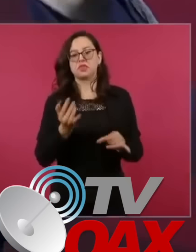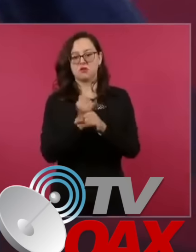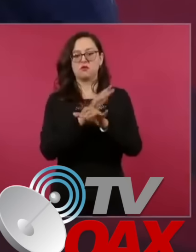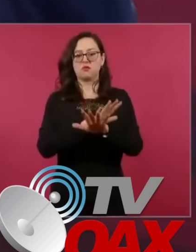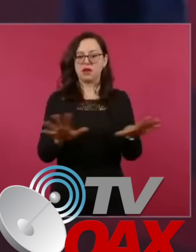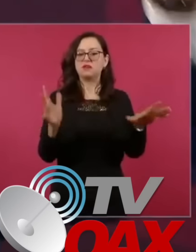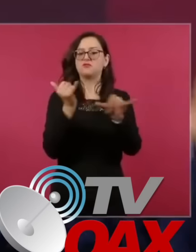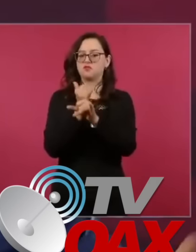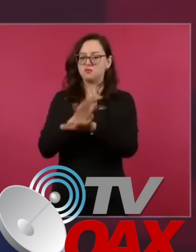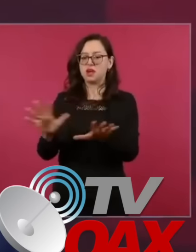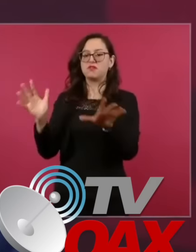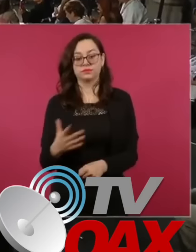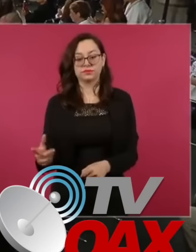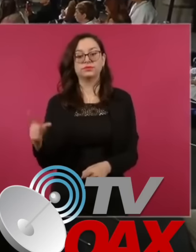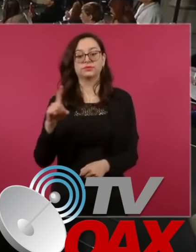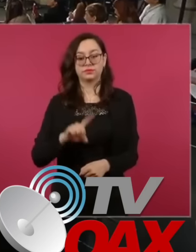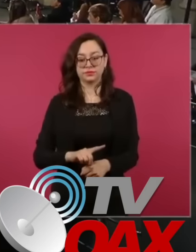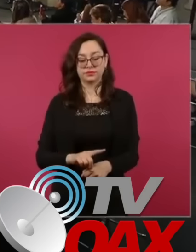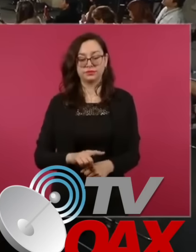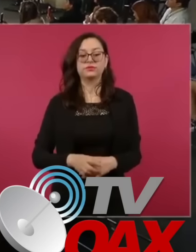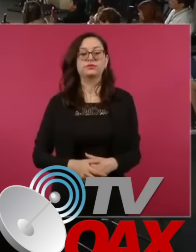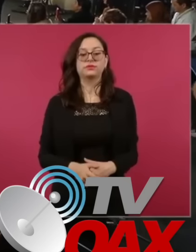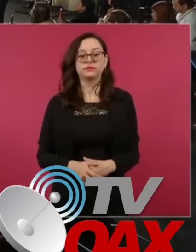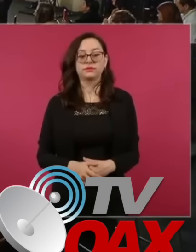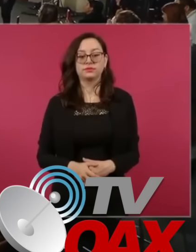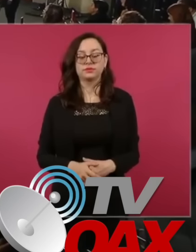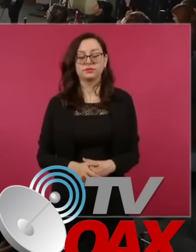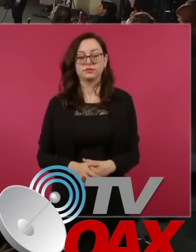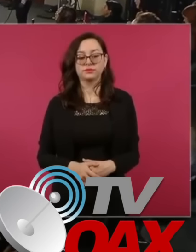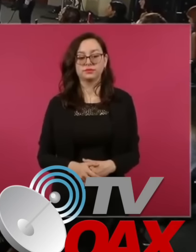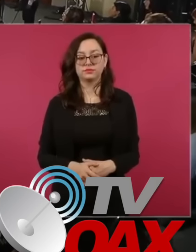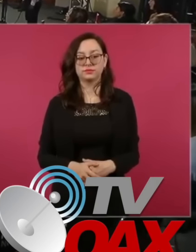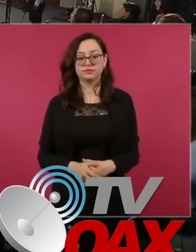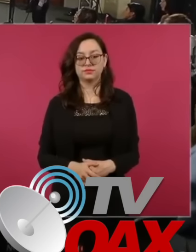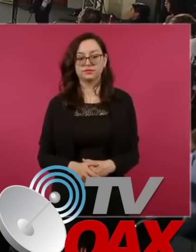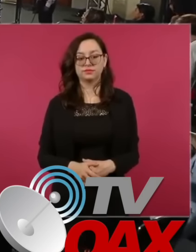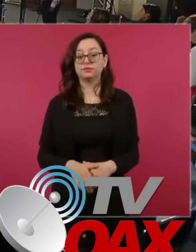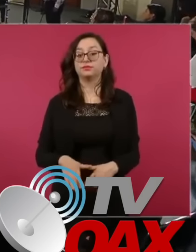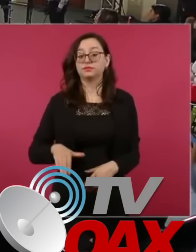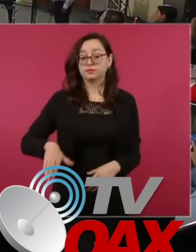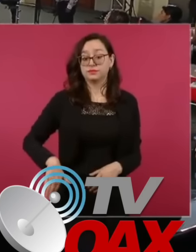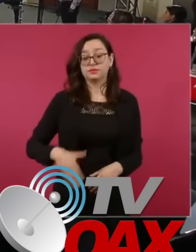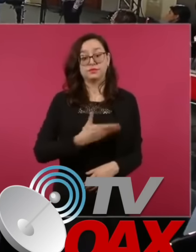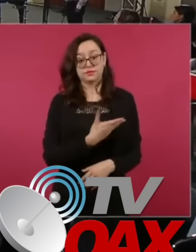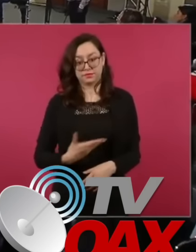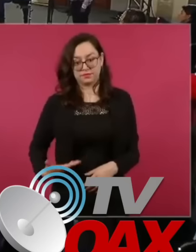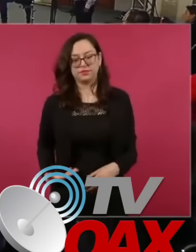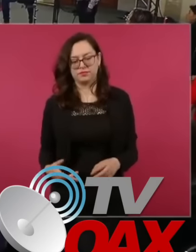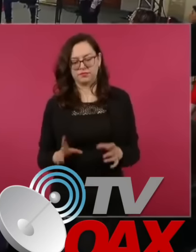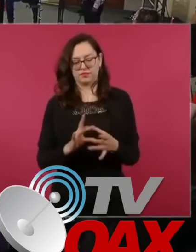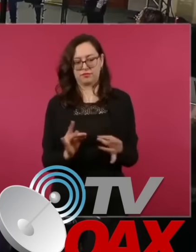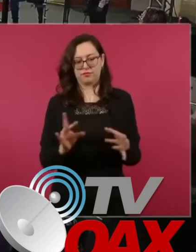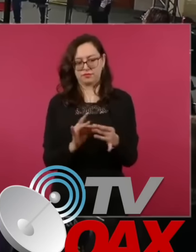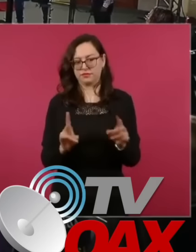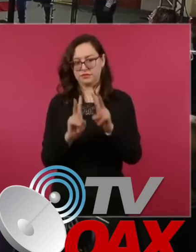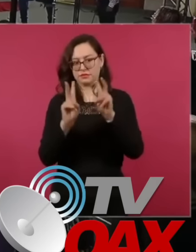todo voy a como mencionó el señor presidente les voy a hablar de de Mexicana de Aviación la